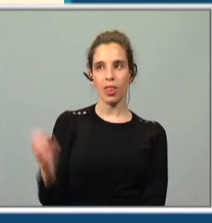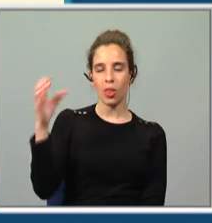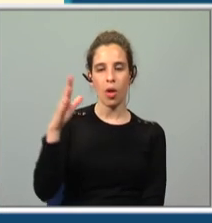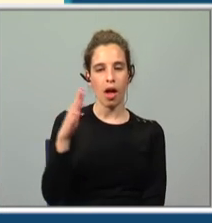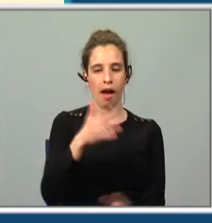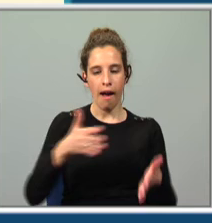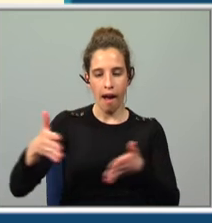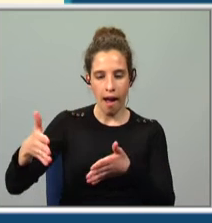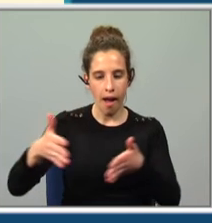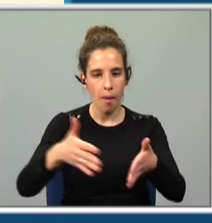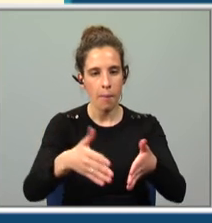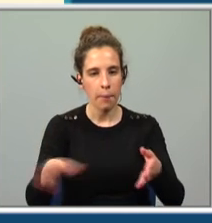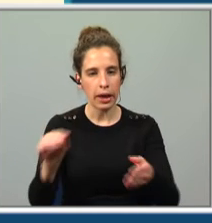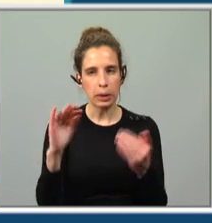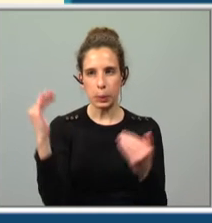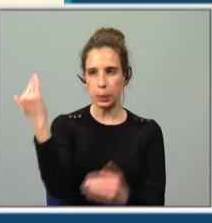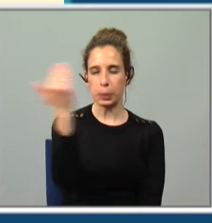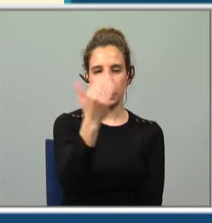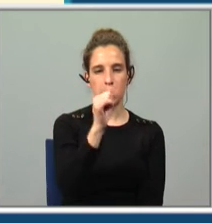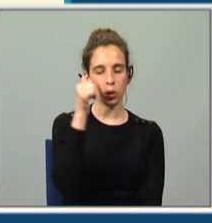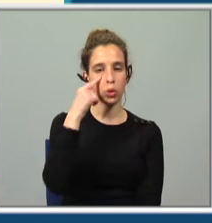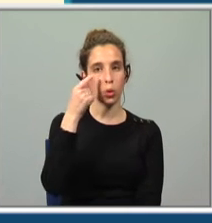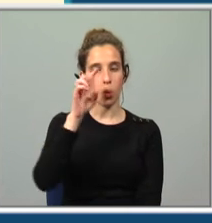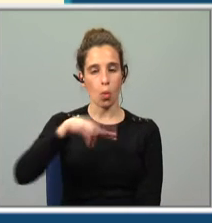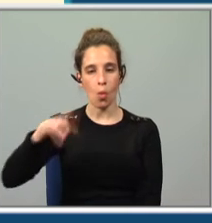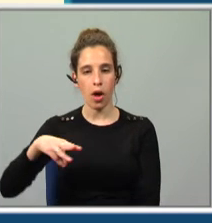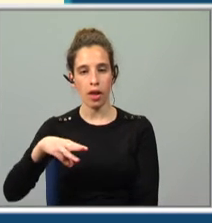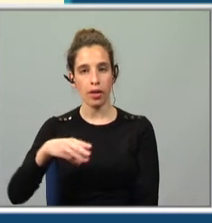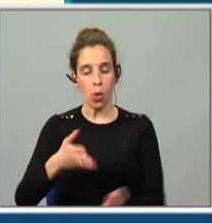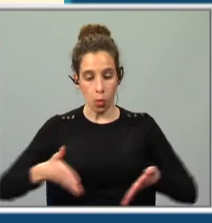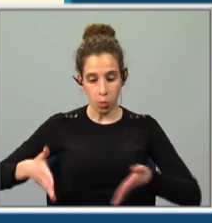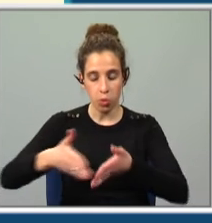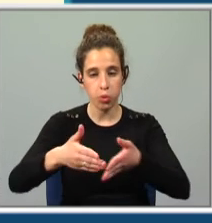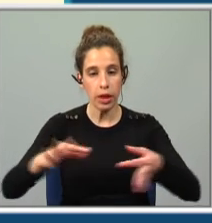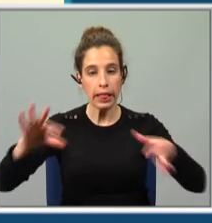sombria do museu o piso subterrâneo tem a ligação com o mar e conduzi-los não se 博物館的黑暗地下層有與大海的聯繫並引導他們不是